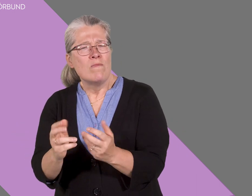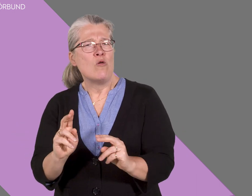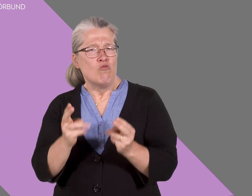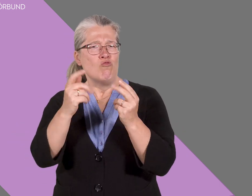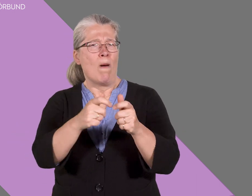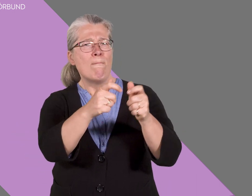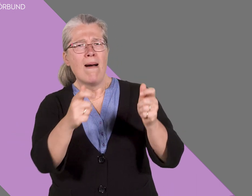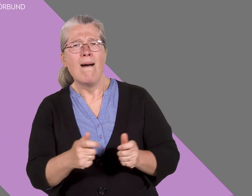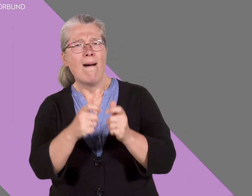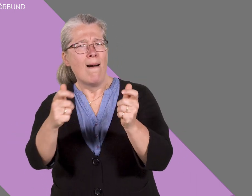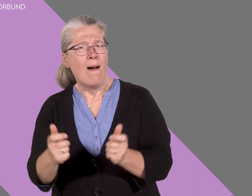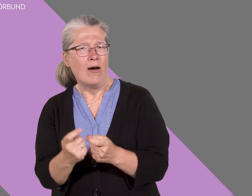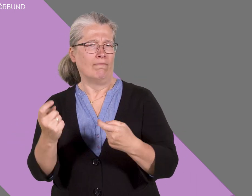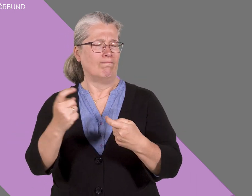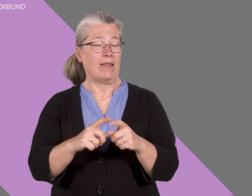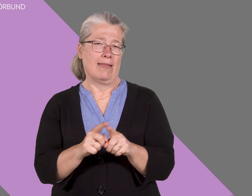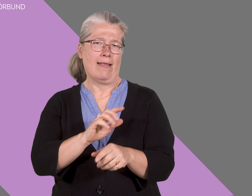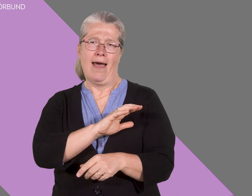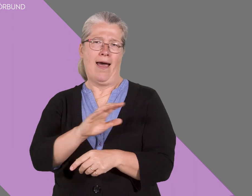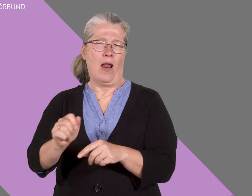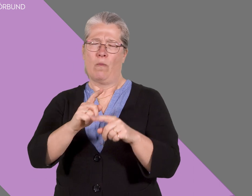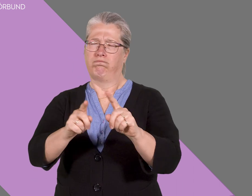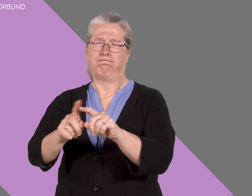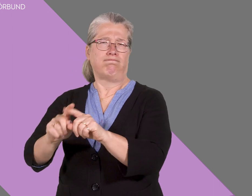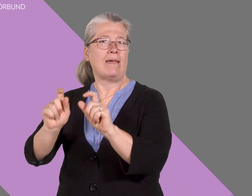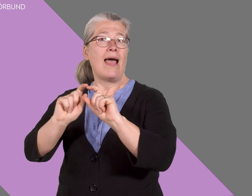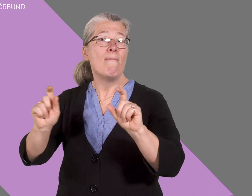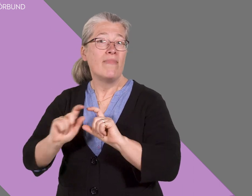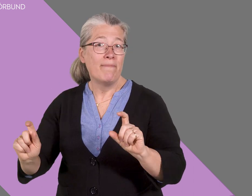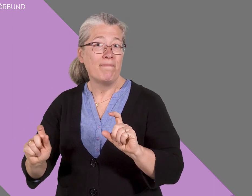nya manus om nästan alla upptänkliga ämnen.